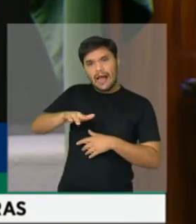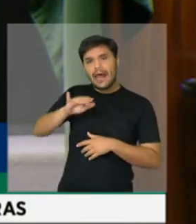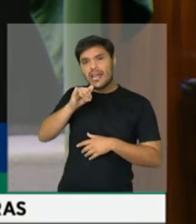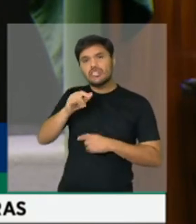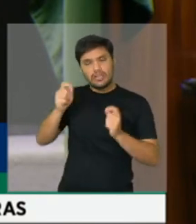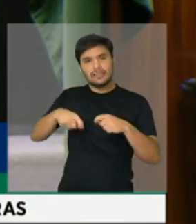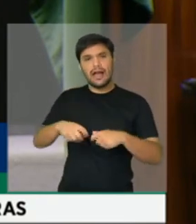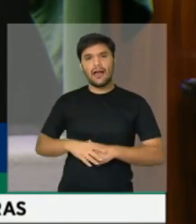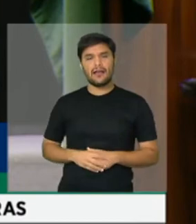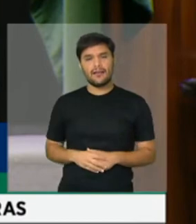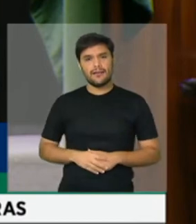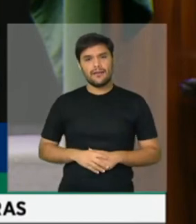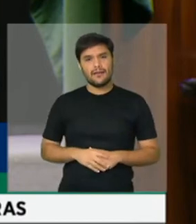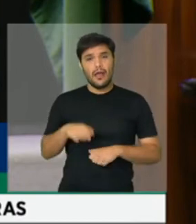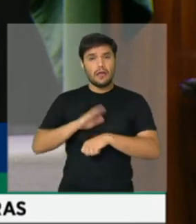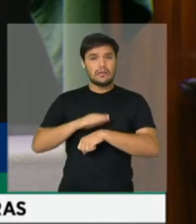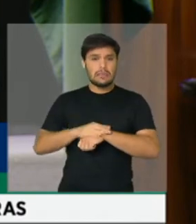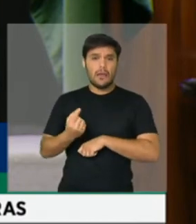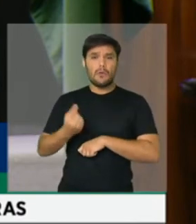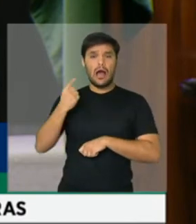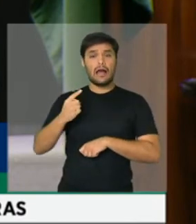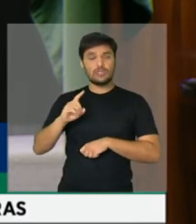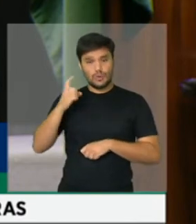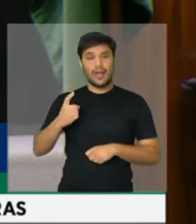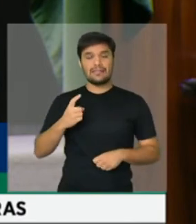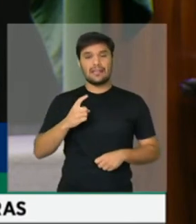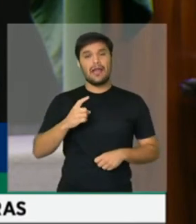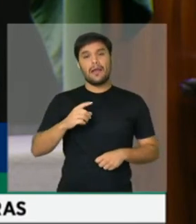E 15 BILHÕES DE RESERVA POR QUE É QUE O GOVERNO NÃO TOMOU A DECISÃO DE FAZER INVESTIMENTO POR QUE É QUE O